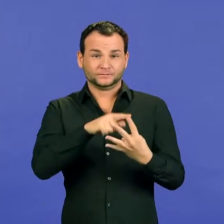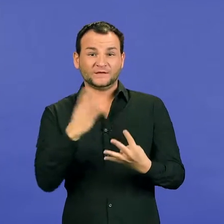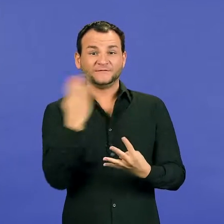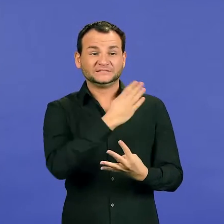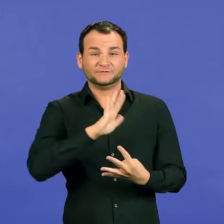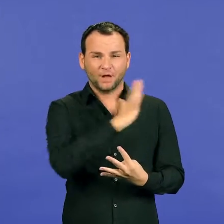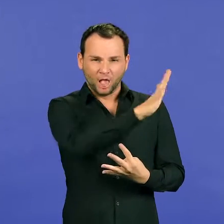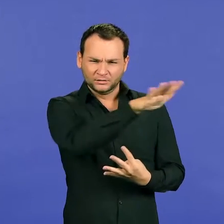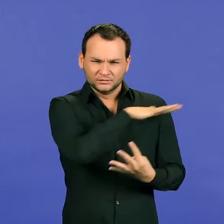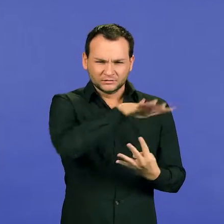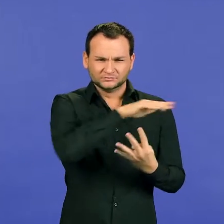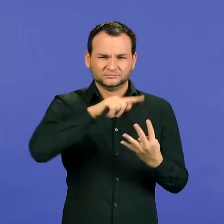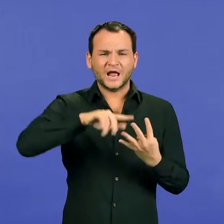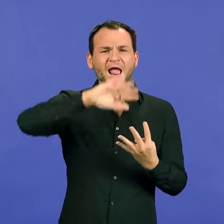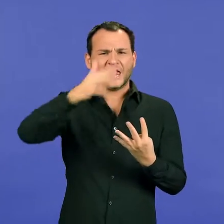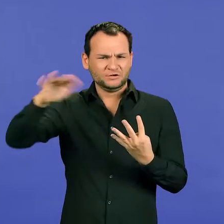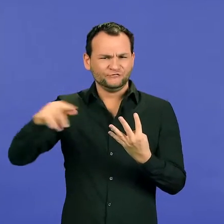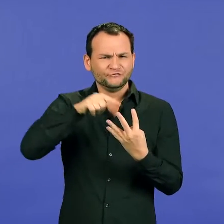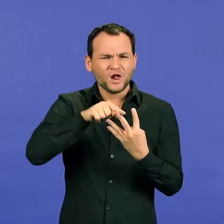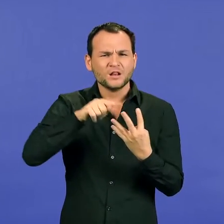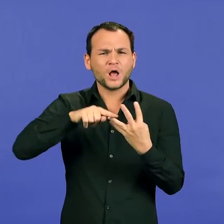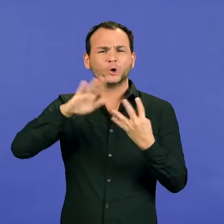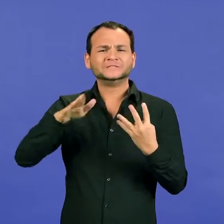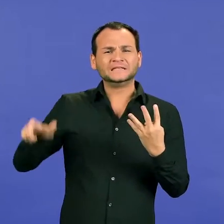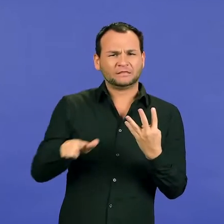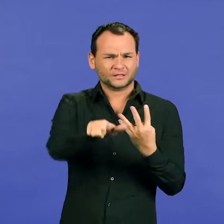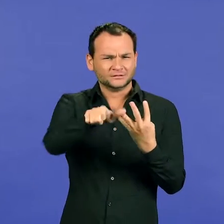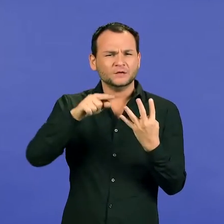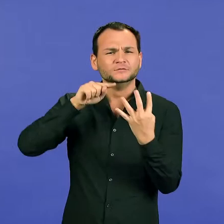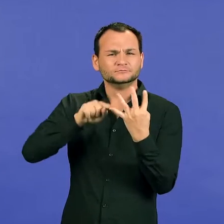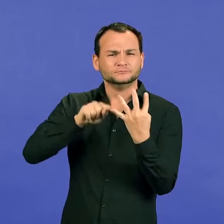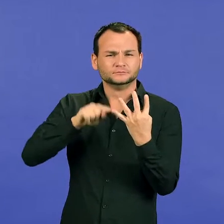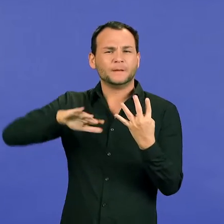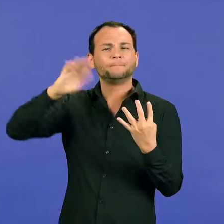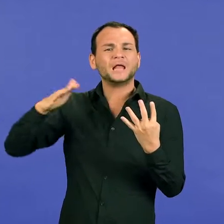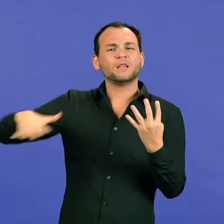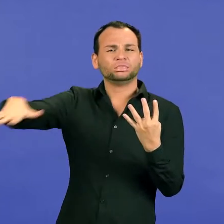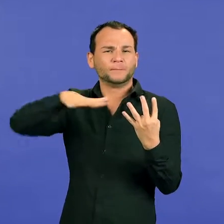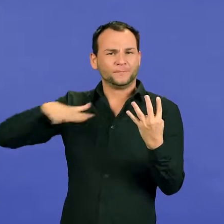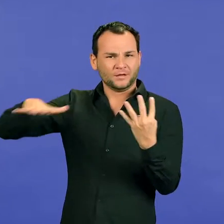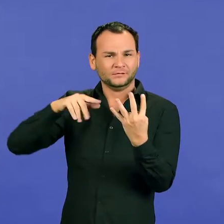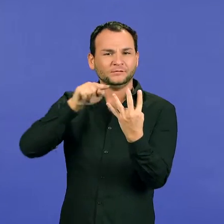Der Westerwald, die Eifel, der Niederrhein und das Bergische Land.